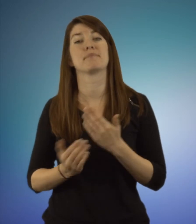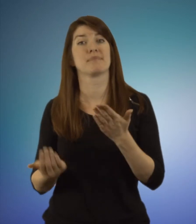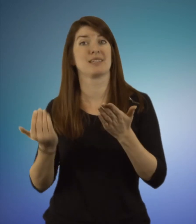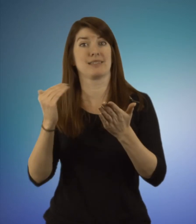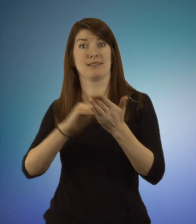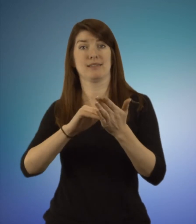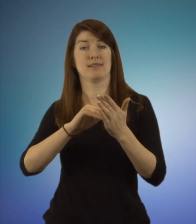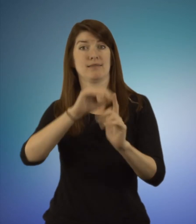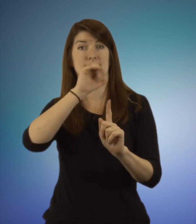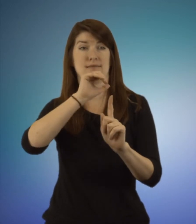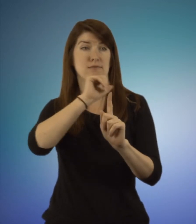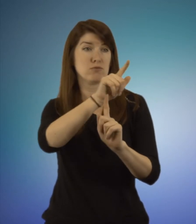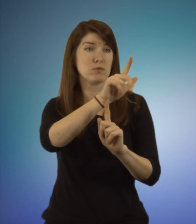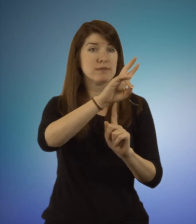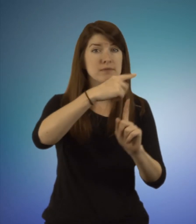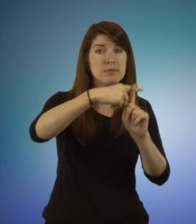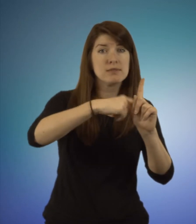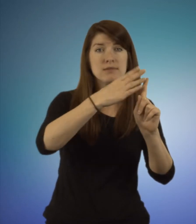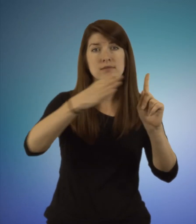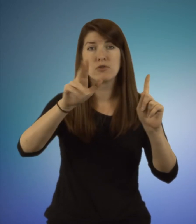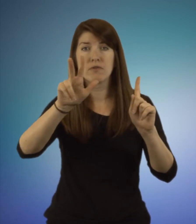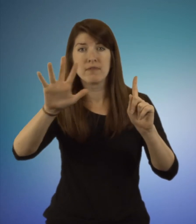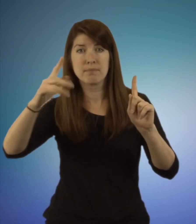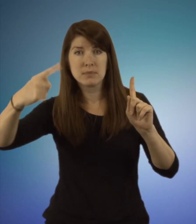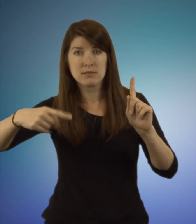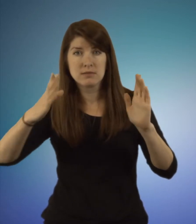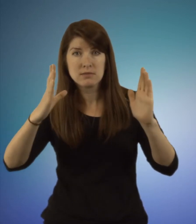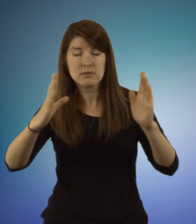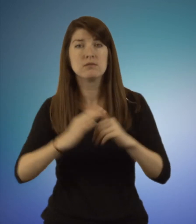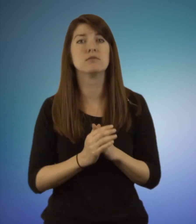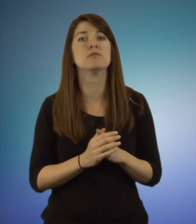que el niño es elegible para asistir a dicha escuela.